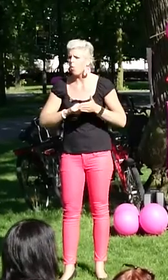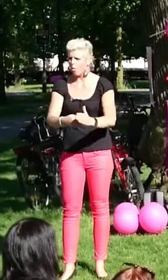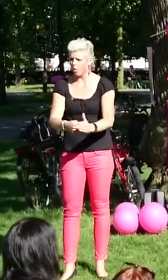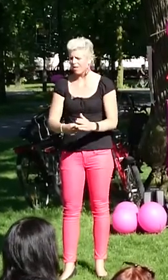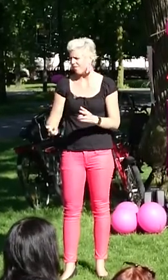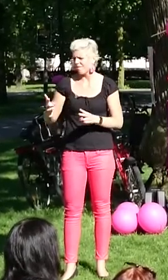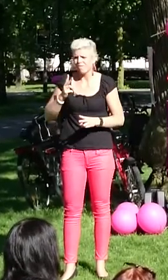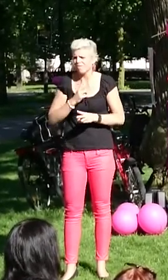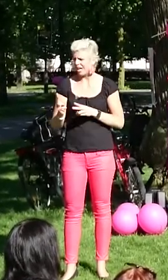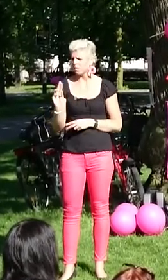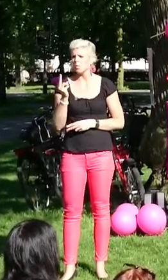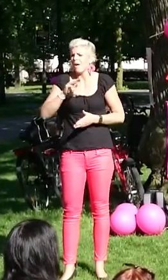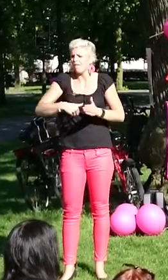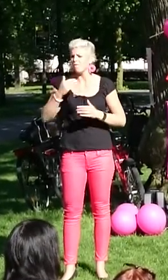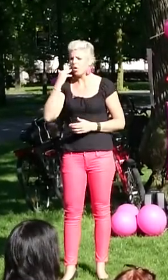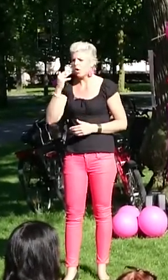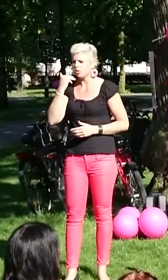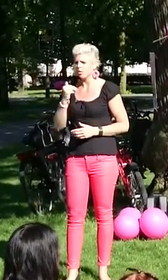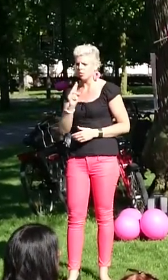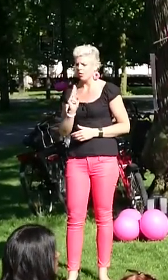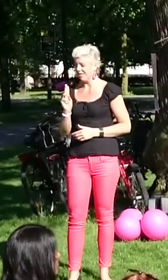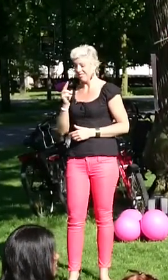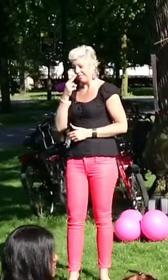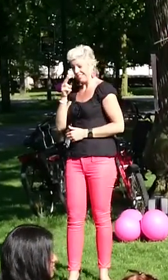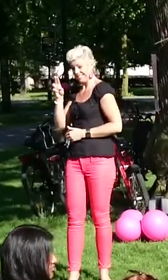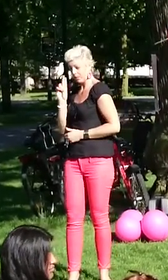Ut med rasisterna, in med feministerna.